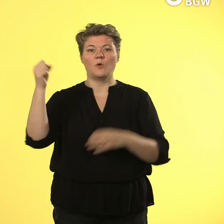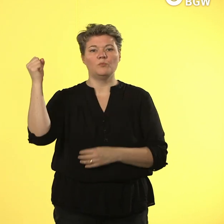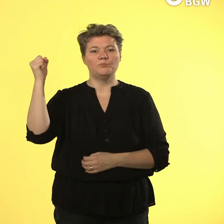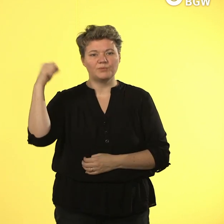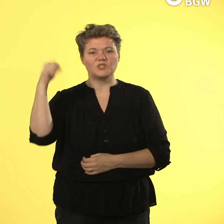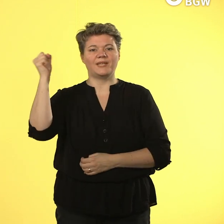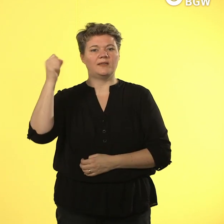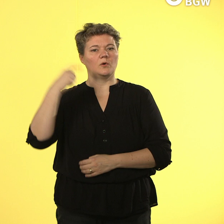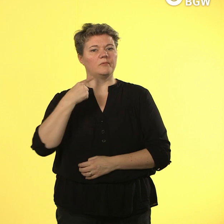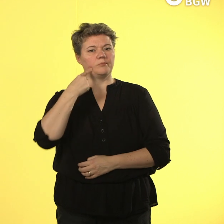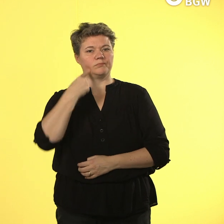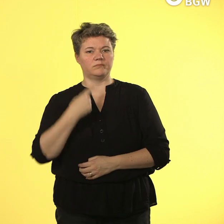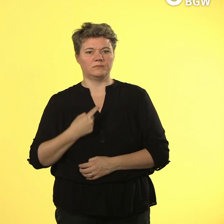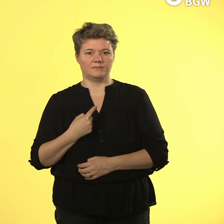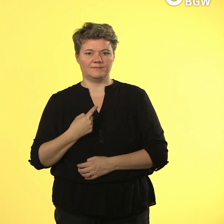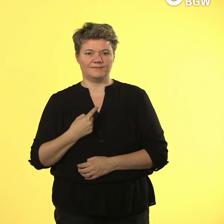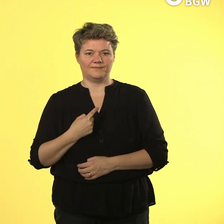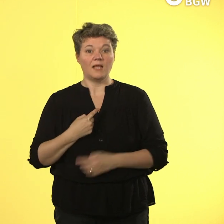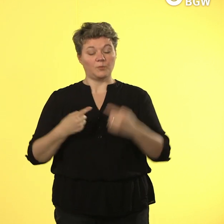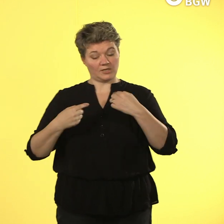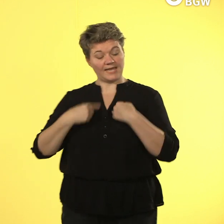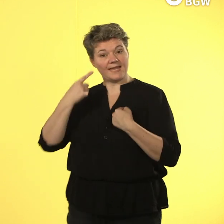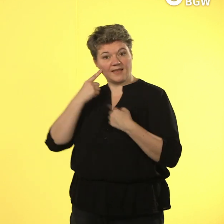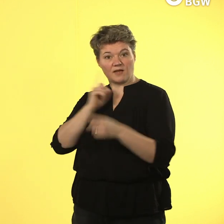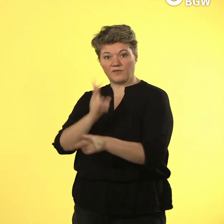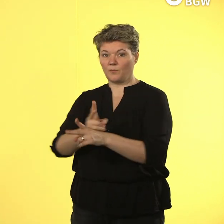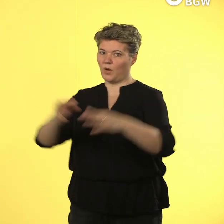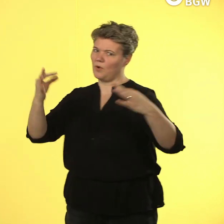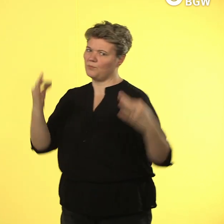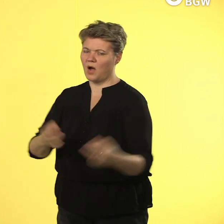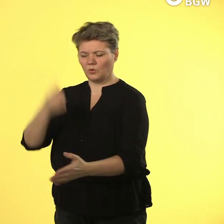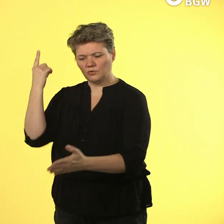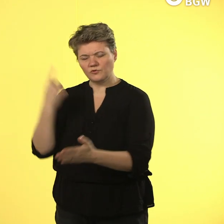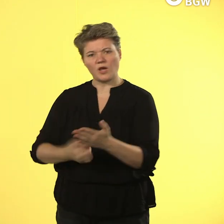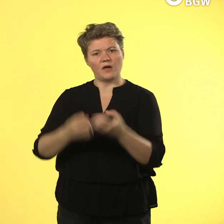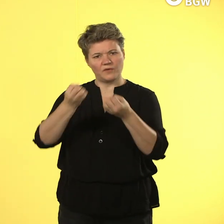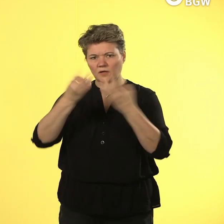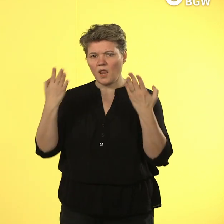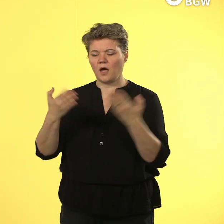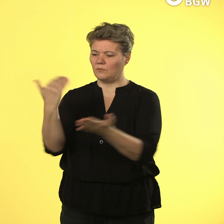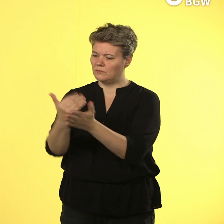Frau Meier muss eine Konsequenz erlangen. Und die andere Fraktion mit diesem Betüdeln, ist sowieso Quatsch.